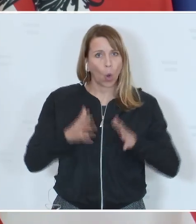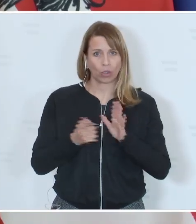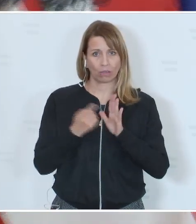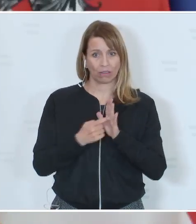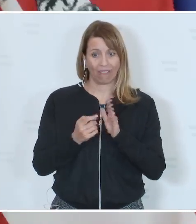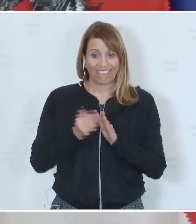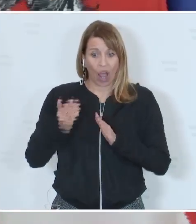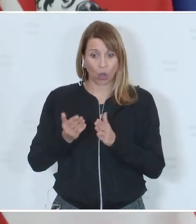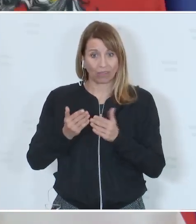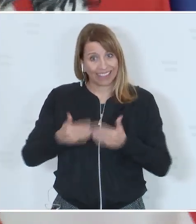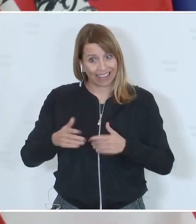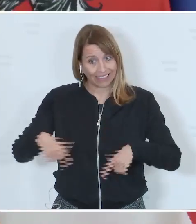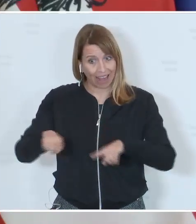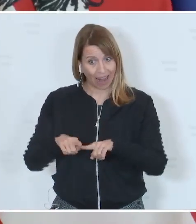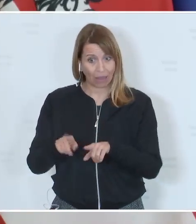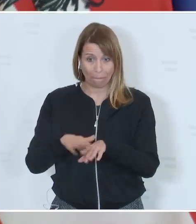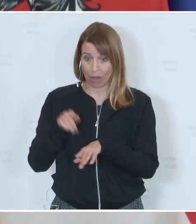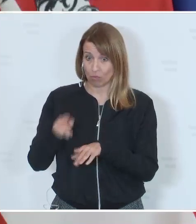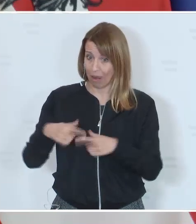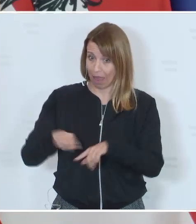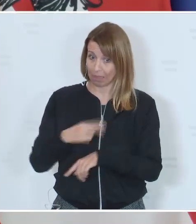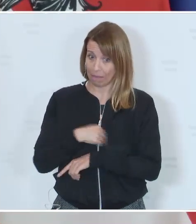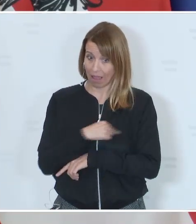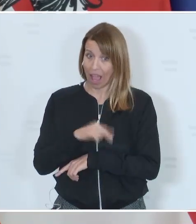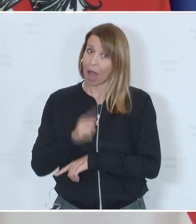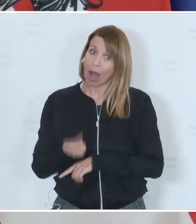haben, tatsächlich dann wie Malta, sondern eben auch Binnengrenzländer wie Österreich.